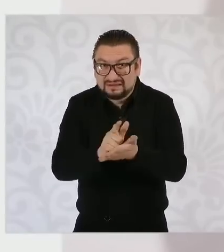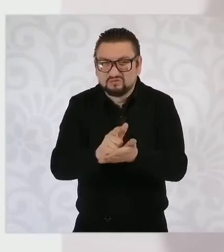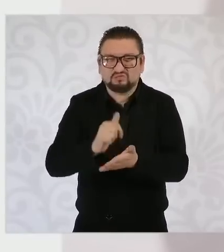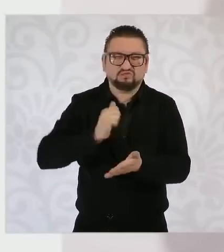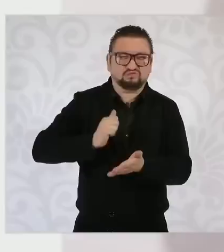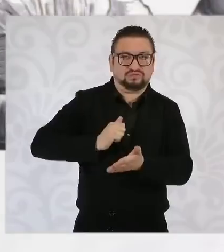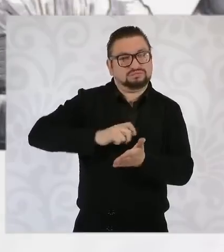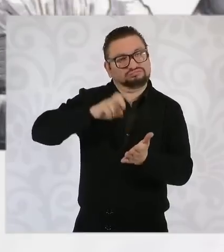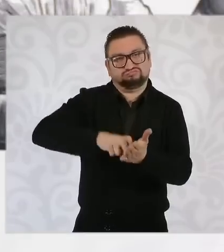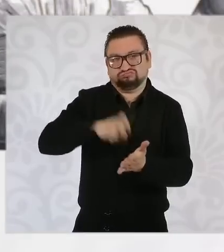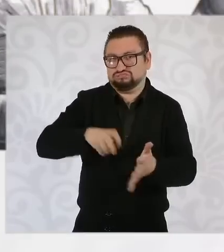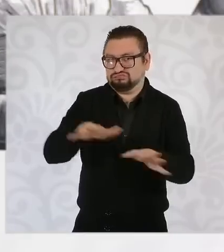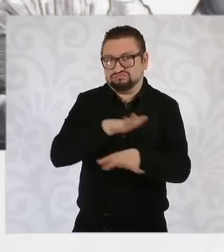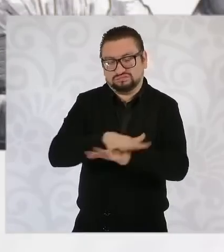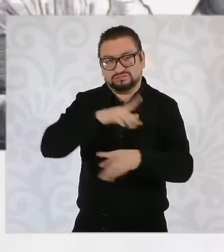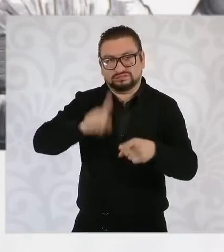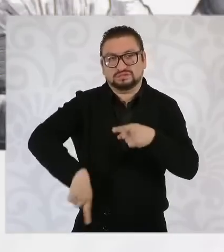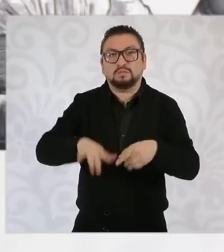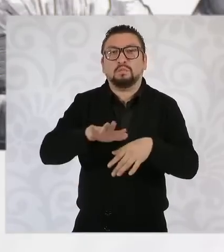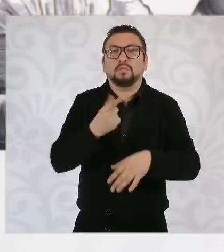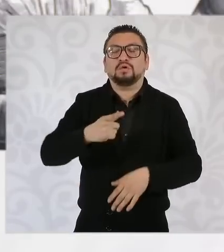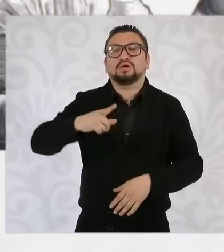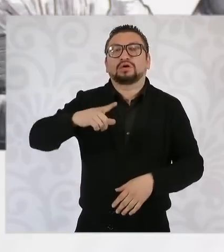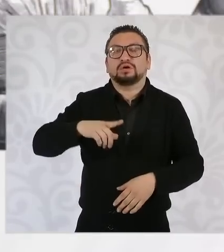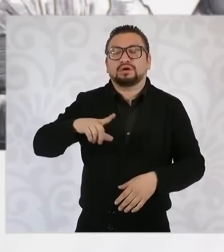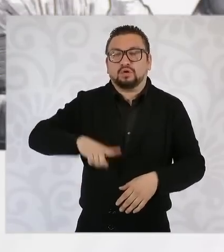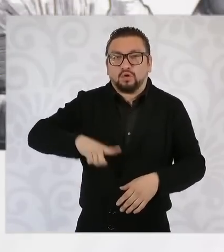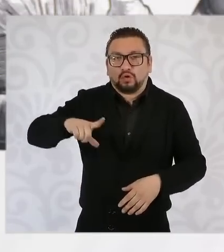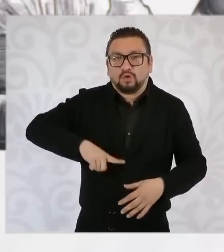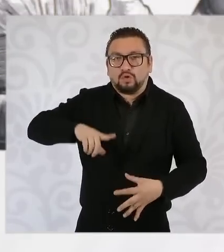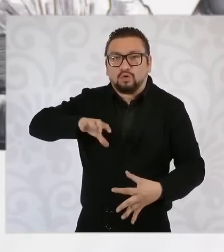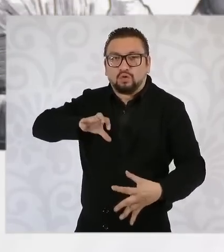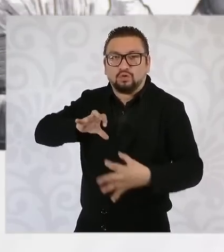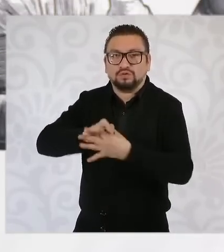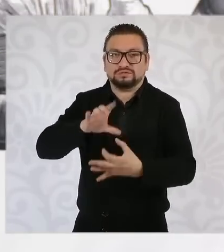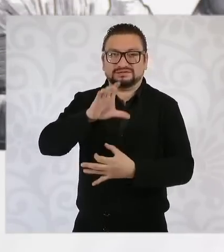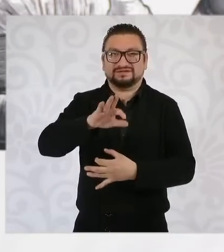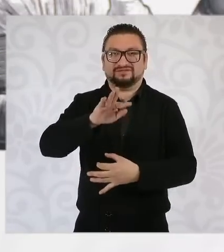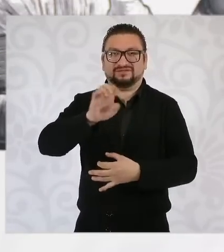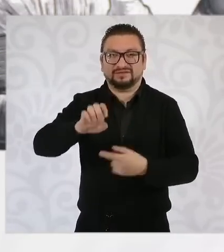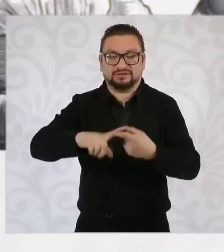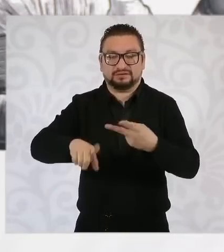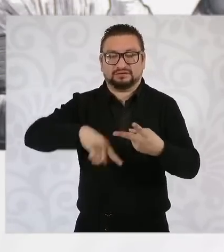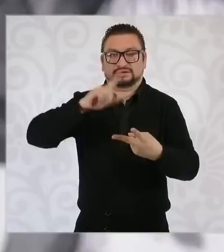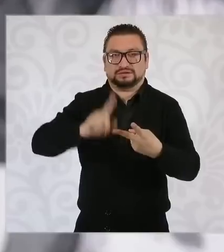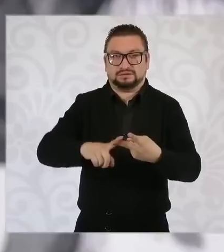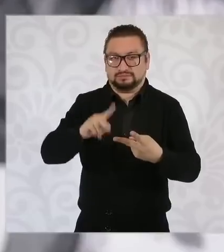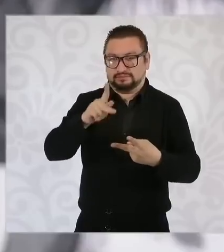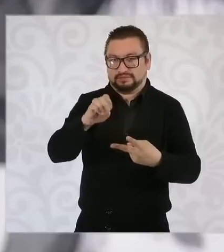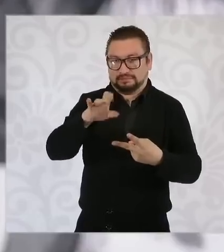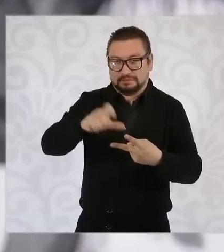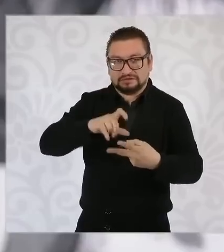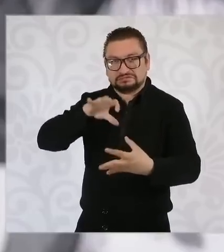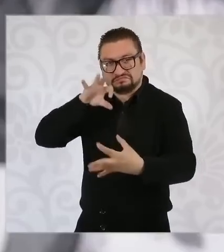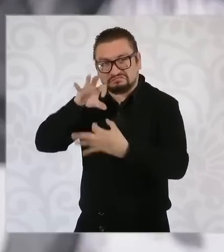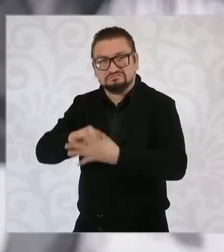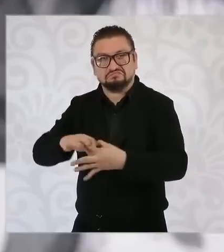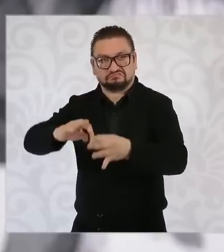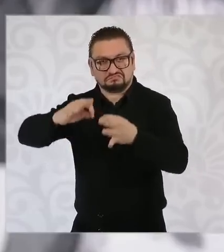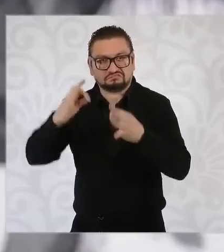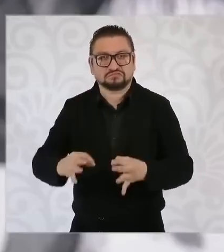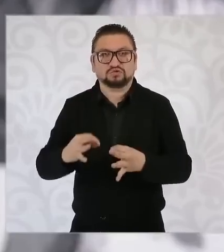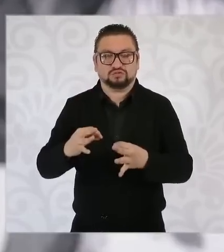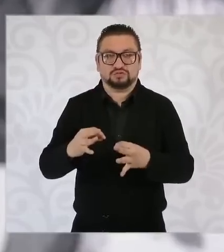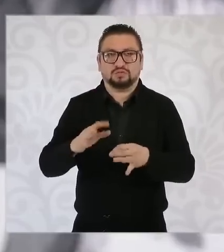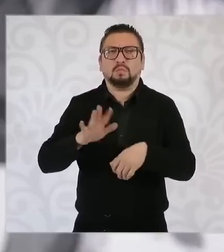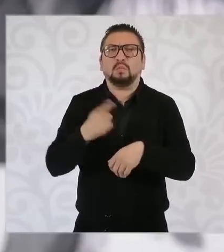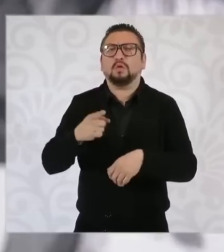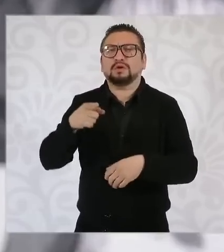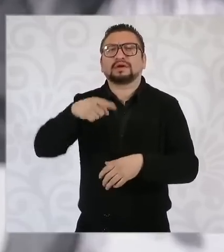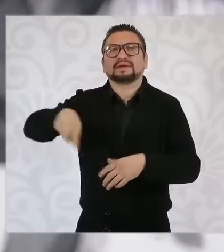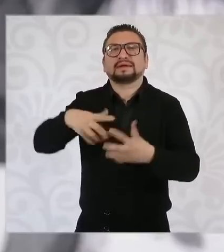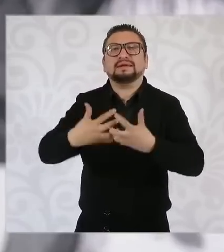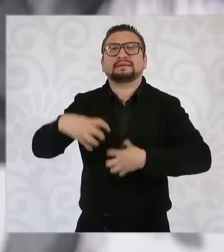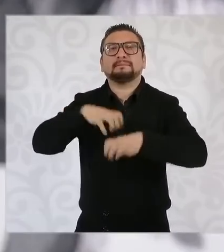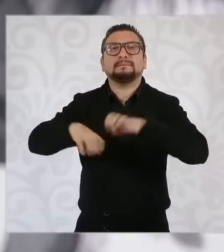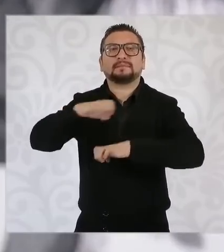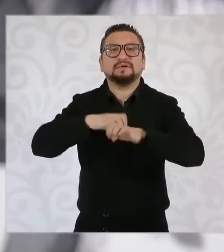se recupera el sentido Público de CFE de Pemex como garantes de la provisión de energía para